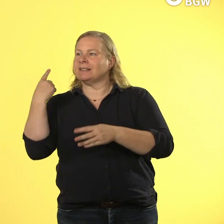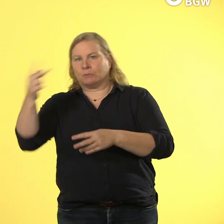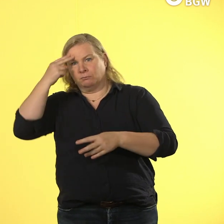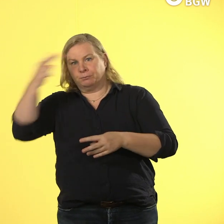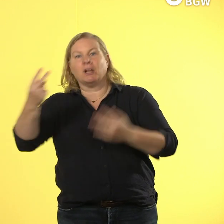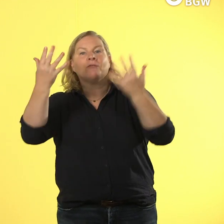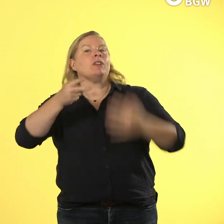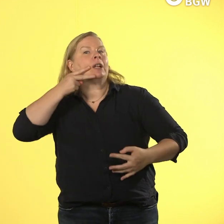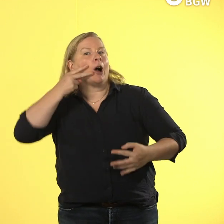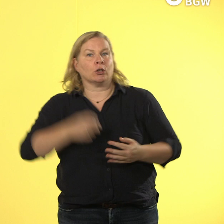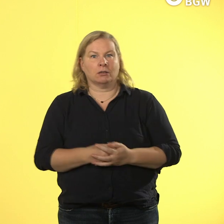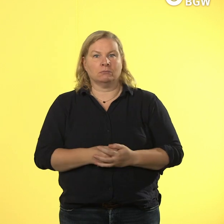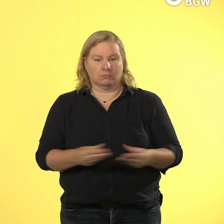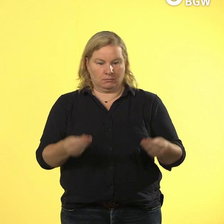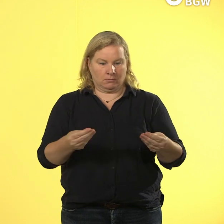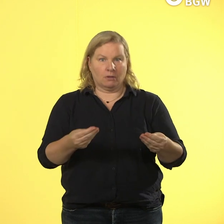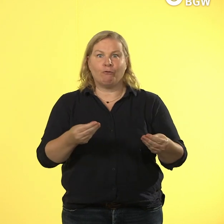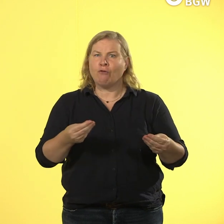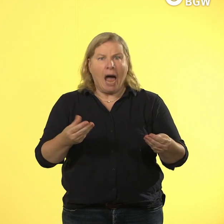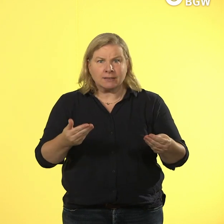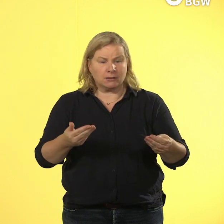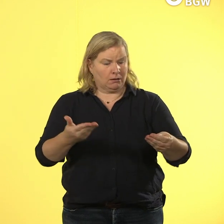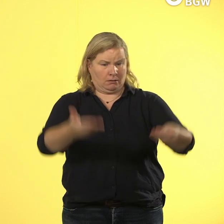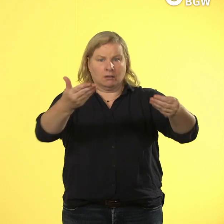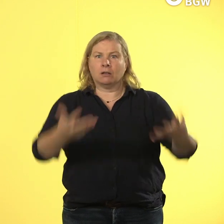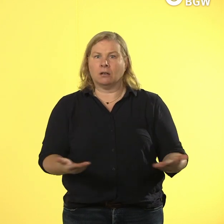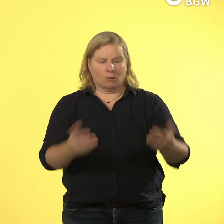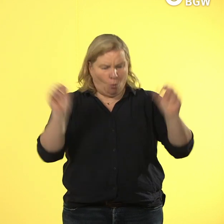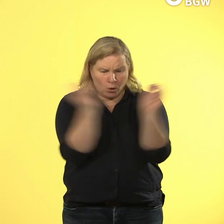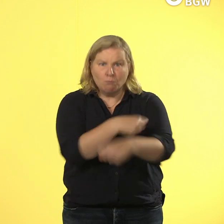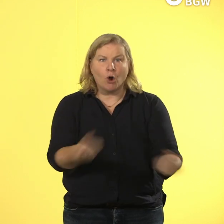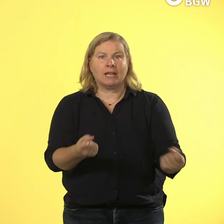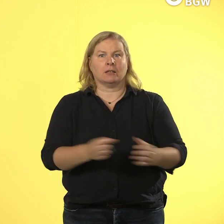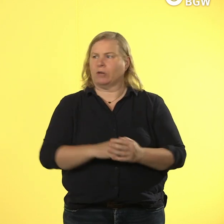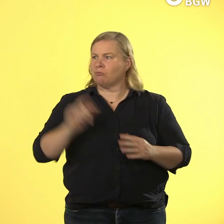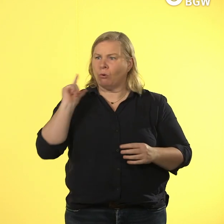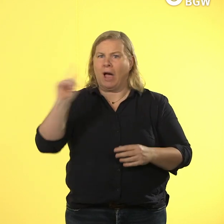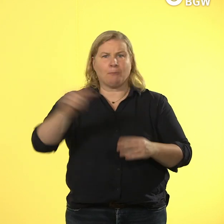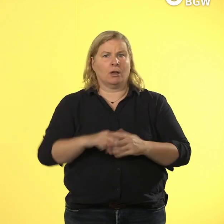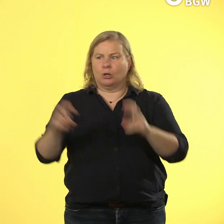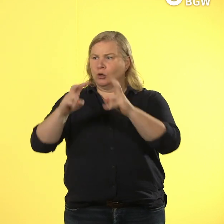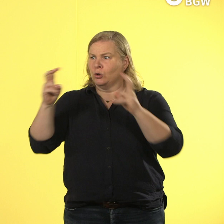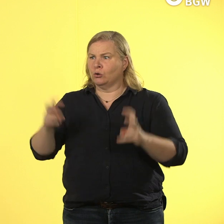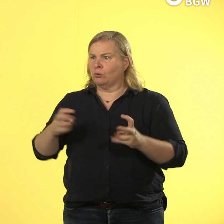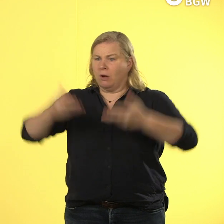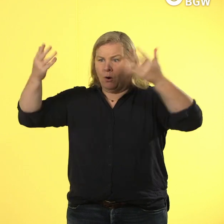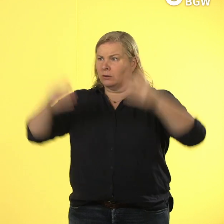Ich kann an gar nichts anderes mehr denken. Meiner Familie erzähle ich das, wie bescheuert doch die neuen Kolleginnen sind. Und ob ich das schon mal erzählt habe,